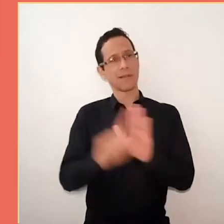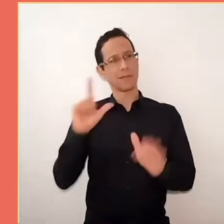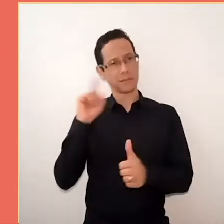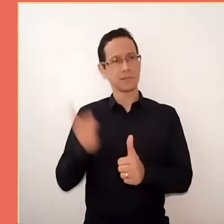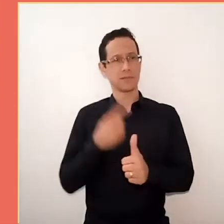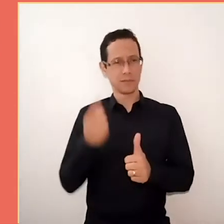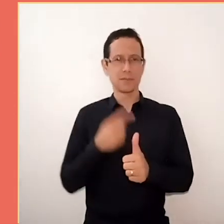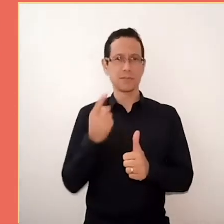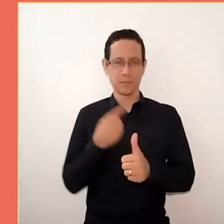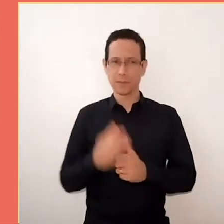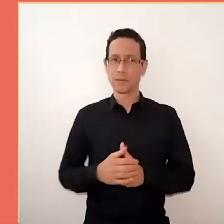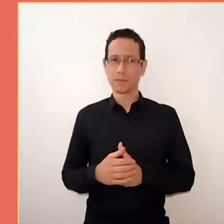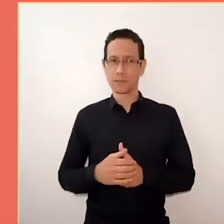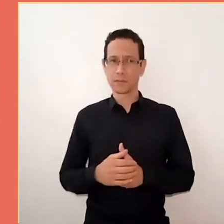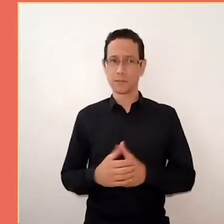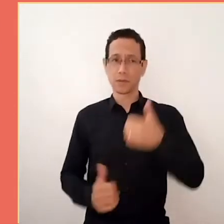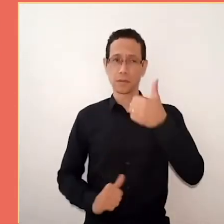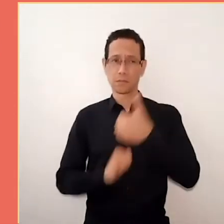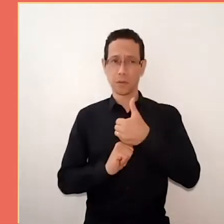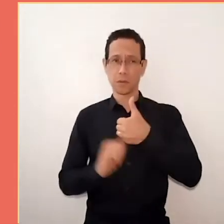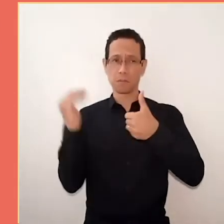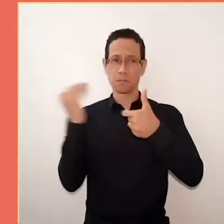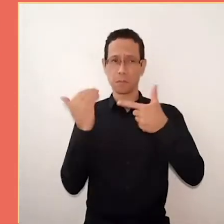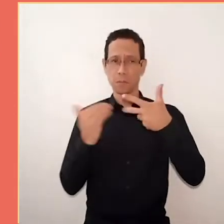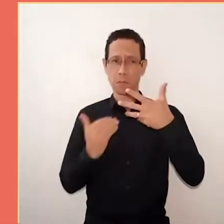Hierarquias, não é isso que queremos formar,